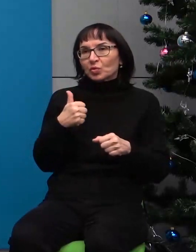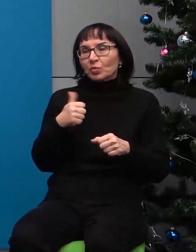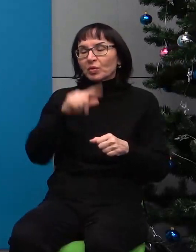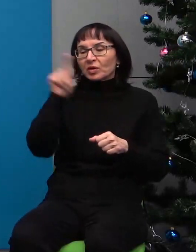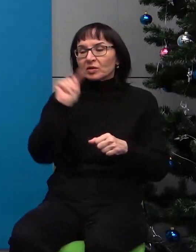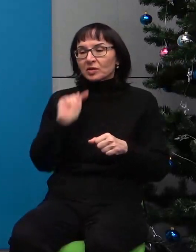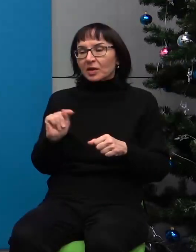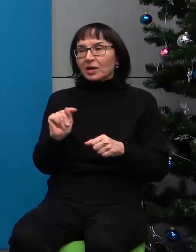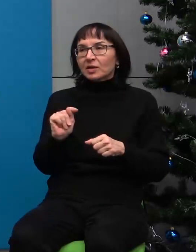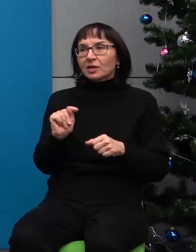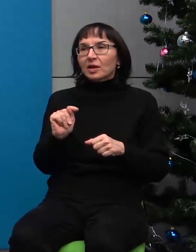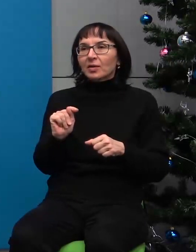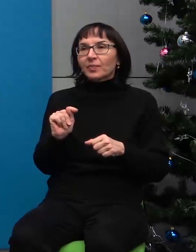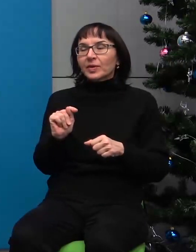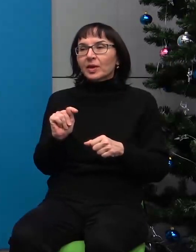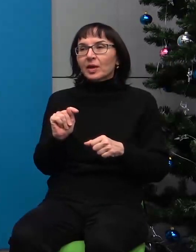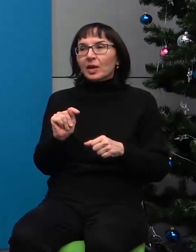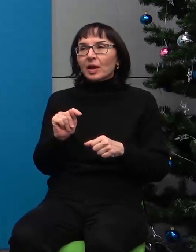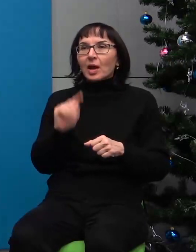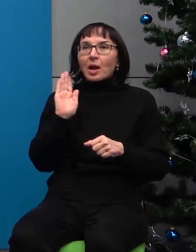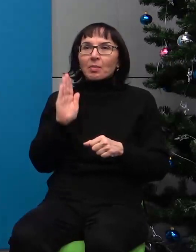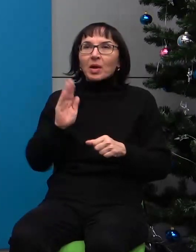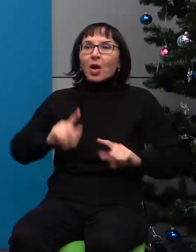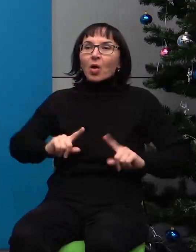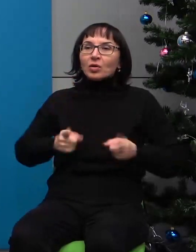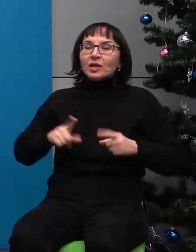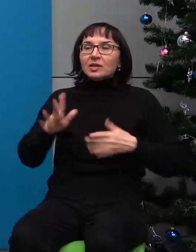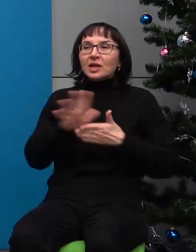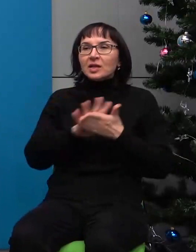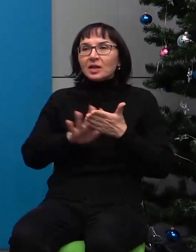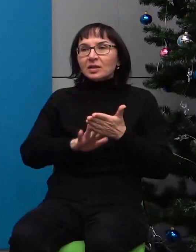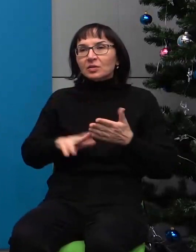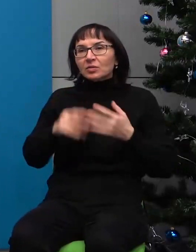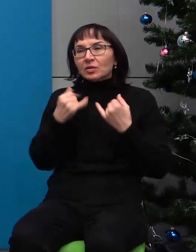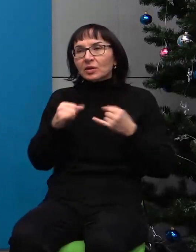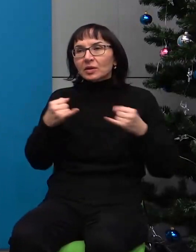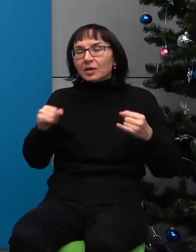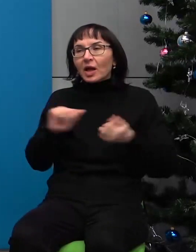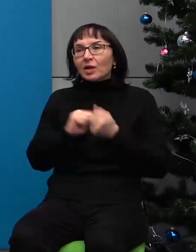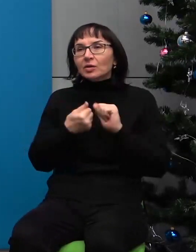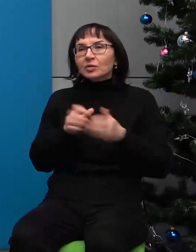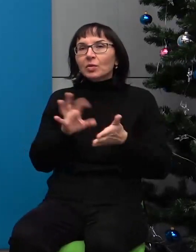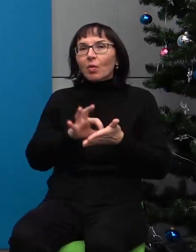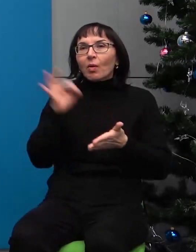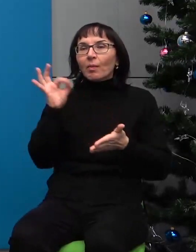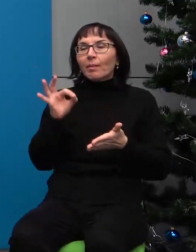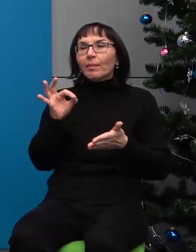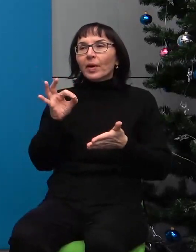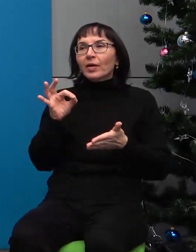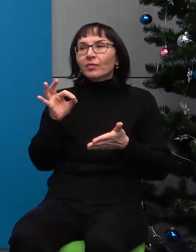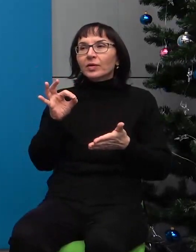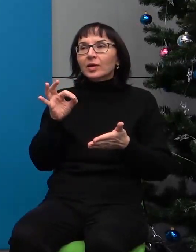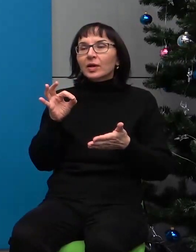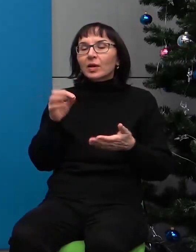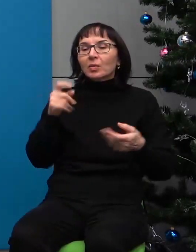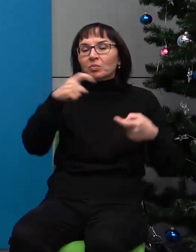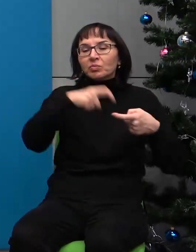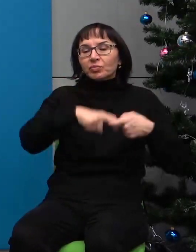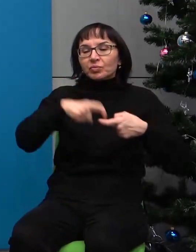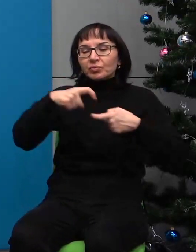taką wyższą organizacją tekstów, w której są pewne takie nici, które przeszywają tę opowieść i my musimy kombinować,